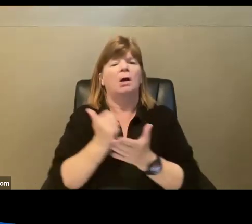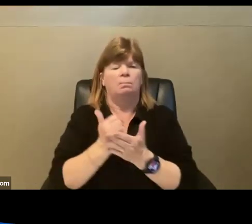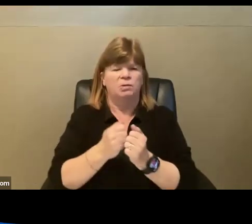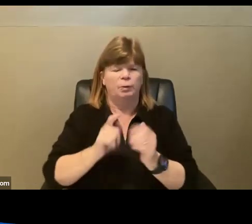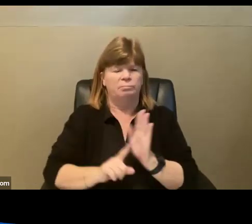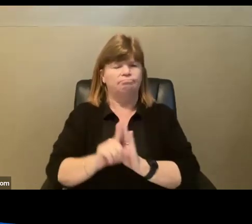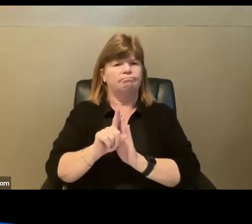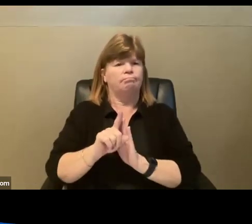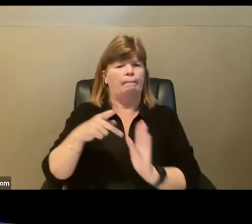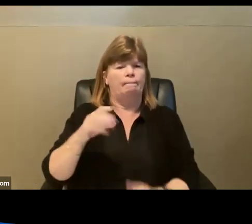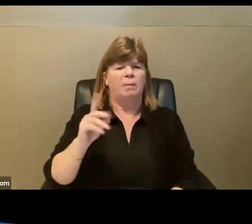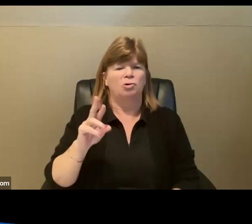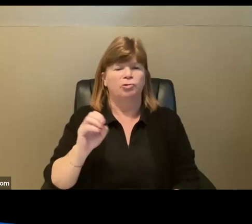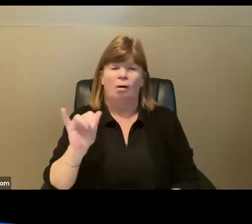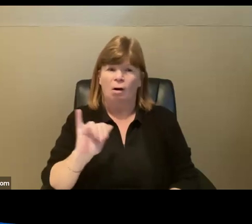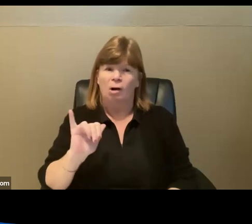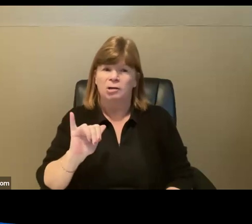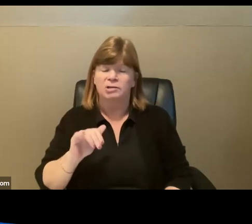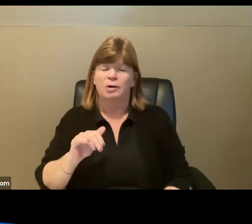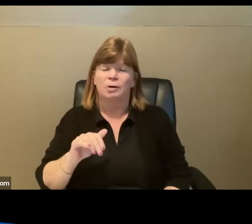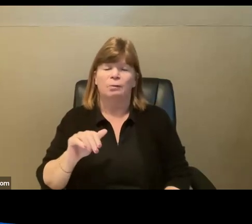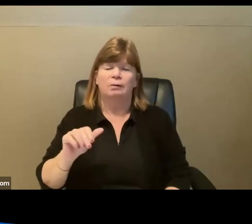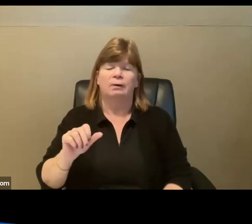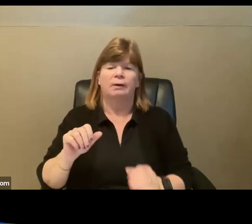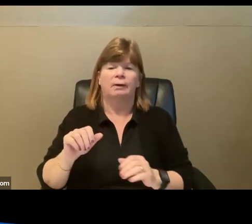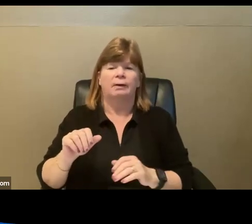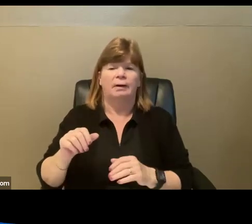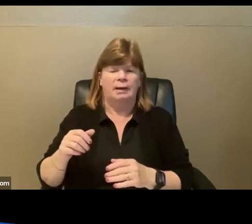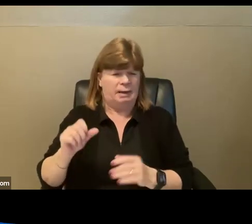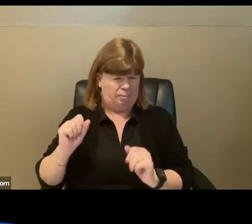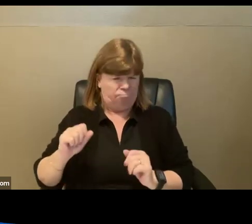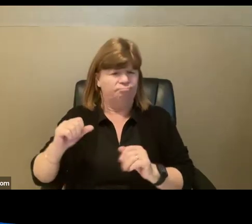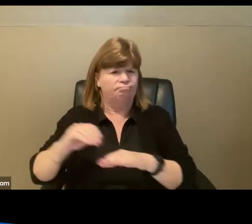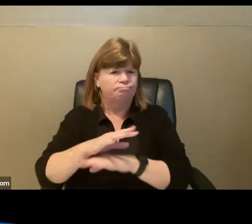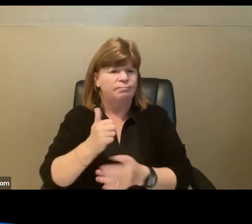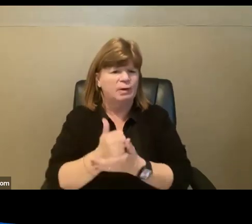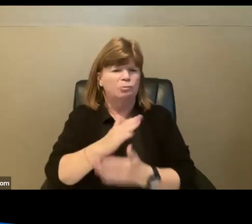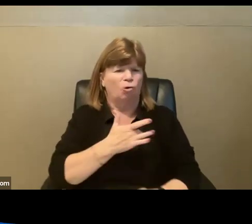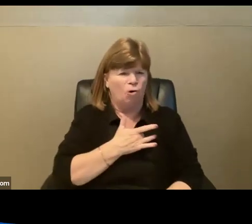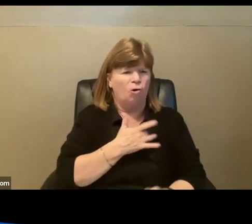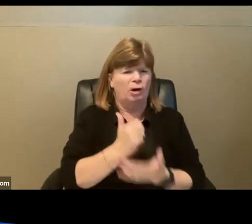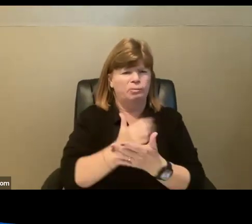También hay un efecto secundario que ayuda al corazón. Ayuda a tu respiración. Ayuda a tu presión arterial.